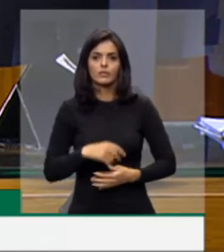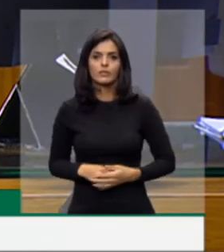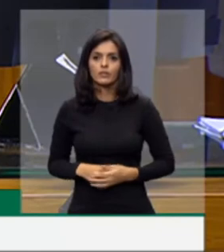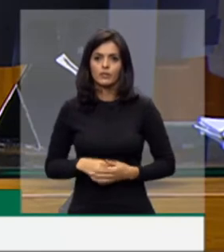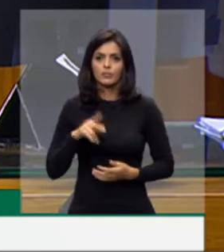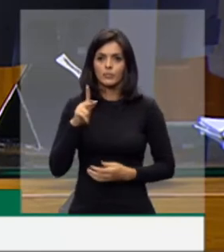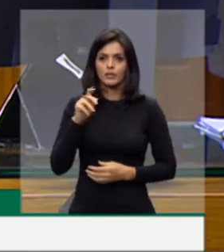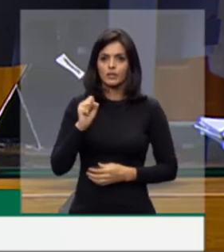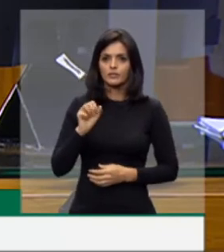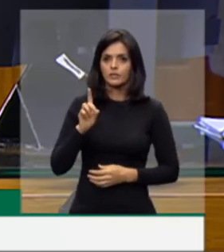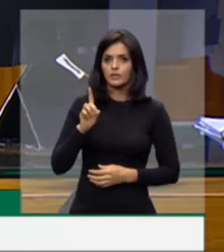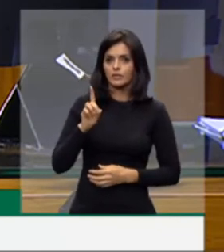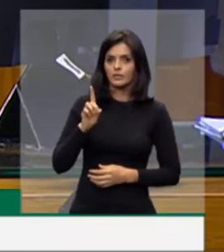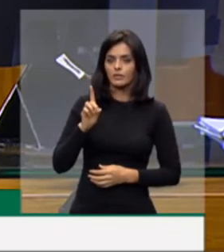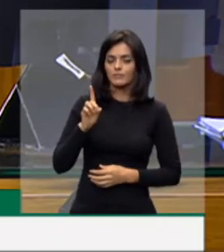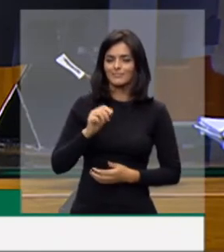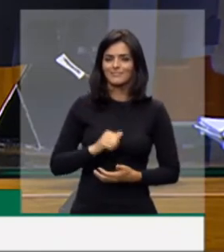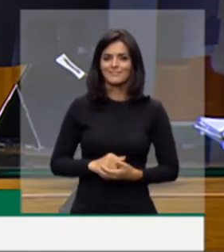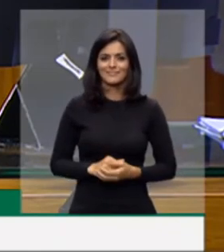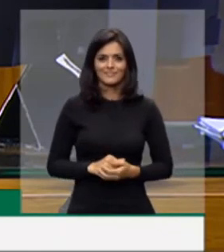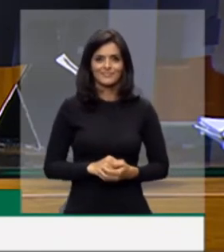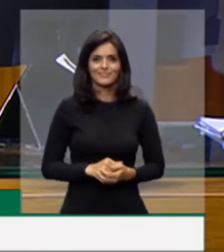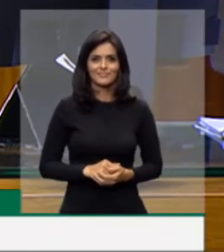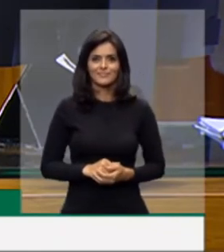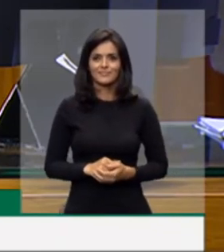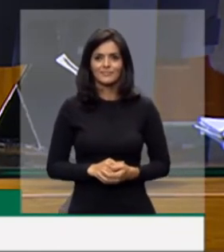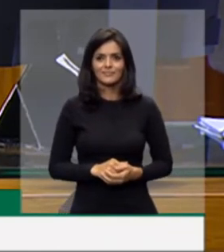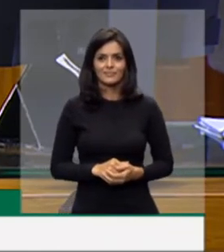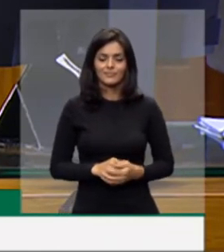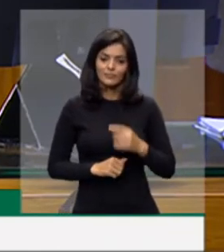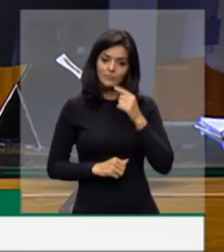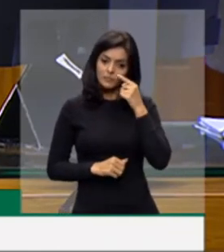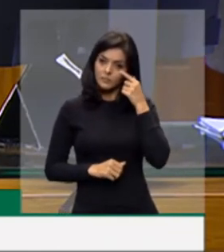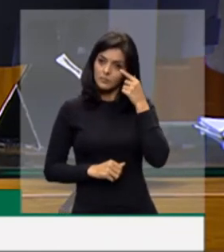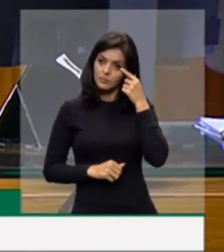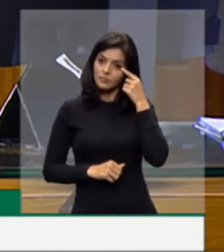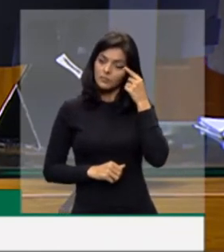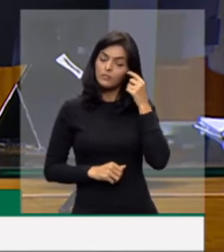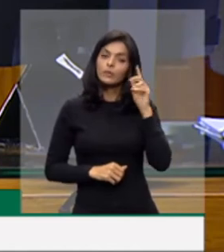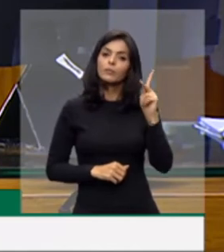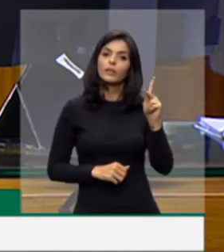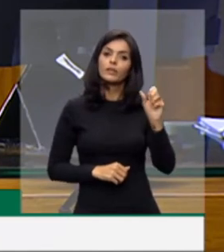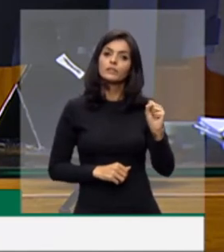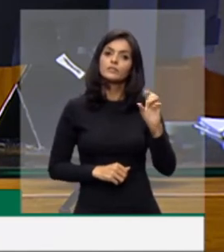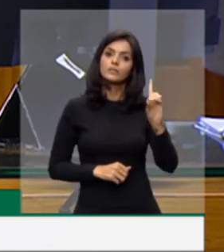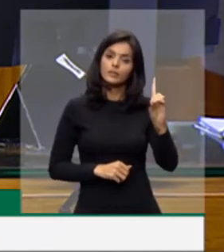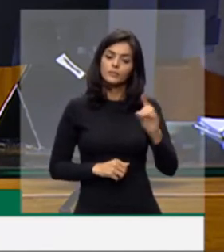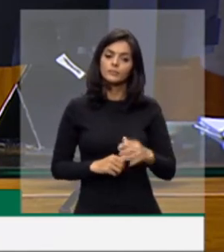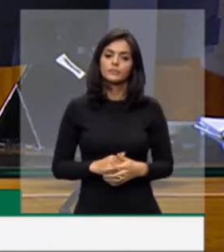SIM, SENHOR PRESIDENTE. -- [DEPUTADO]: PP VOTA SIM, SENHOR -- PRESIDENTE. [PRESIDENTE]: